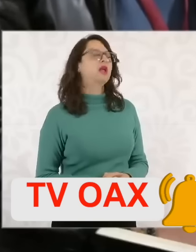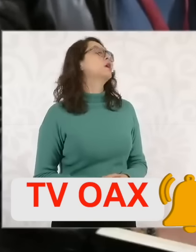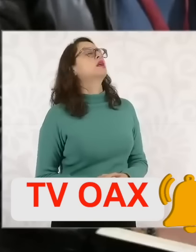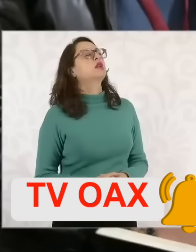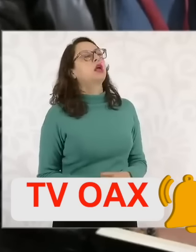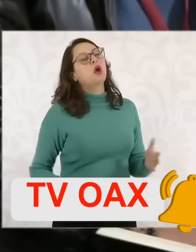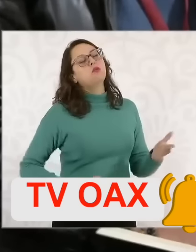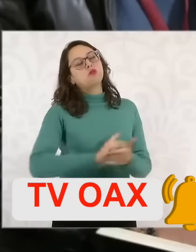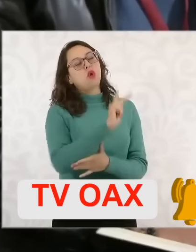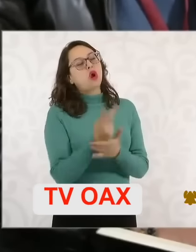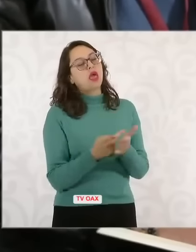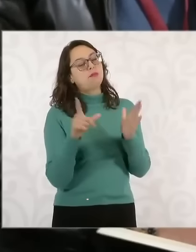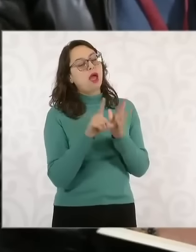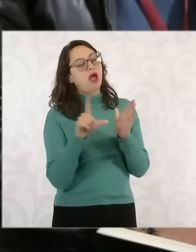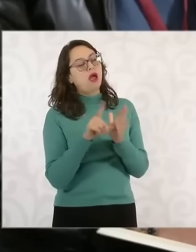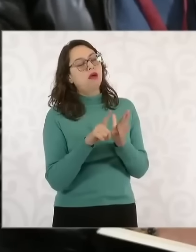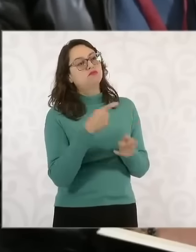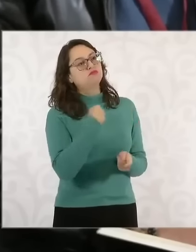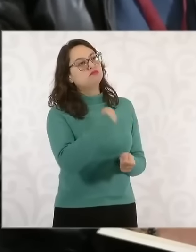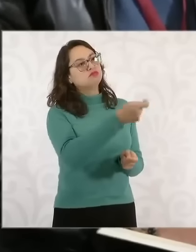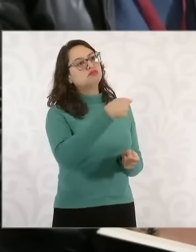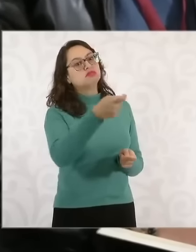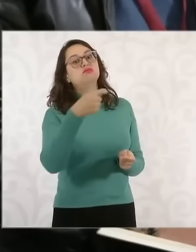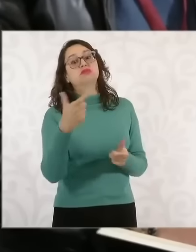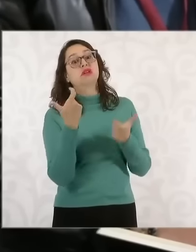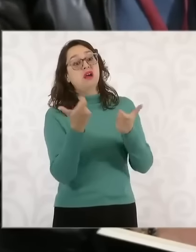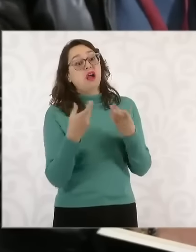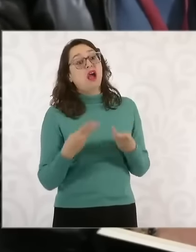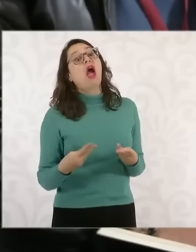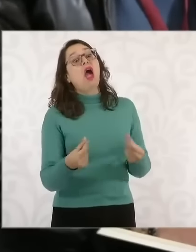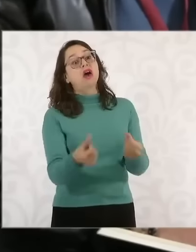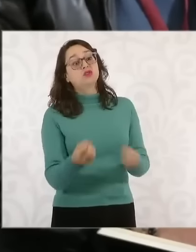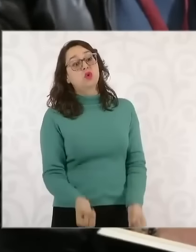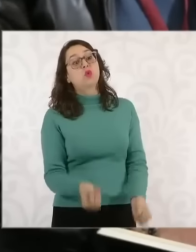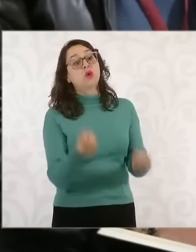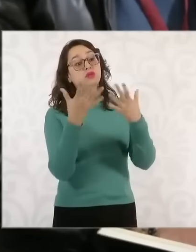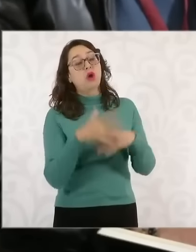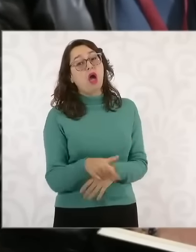credencial del Servicioal de Salud? ¿En cuánto tiempo se pretende, presidenta, tener al menos